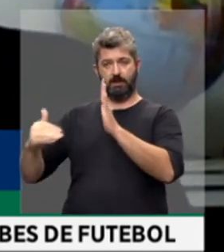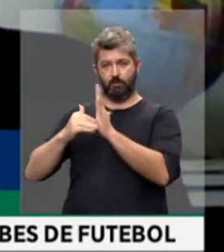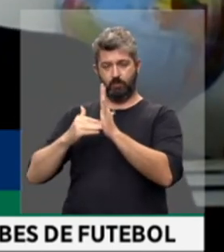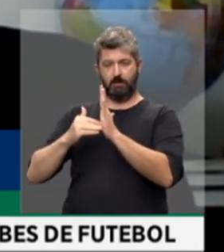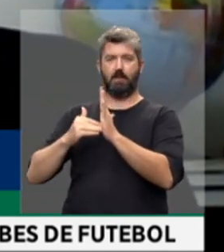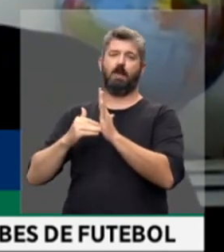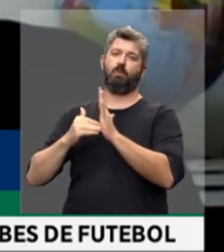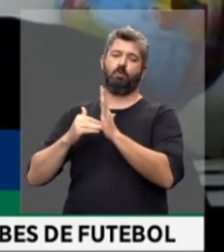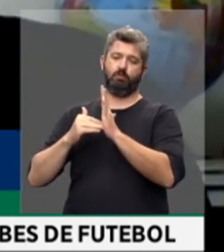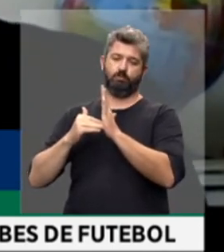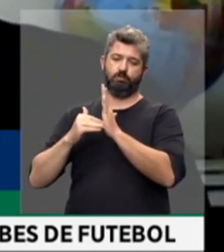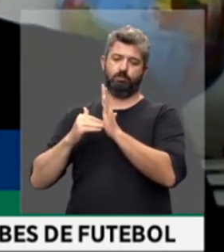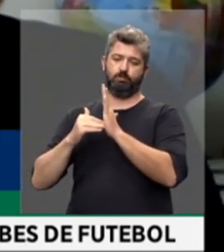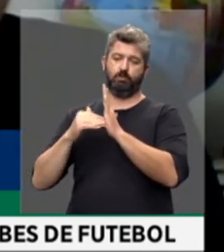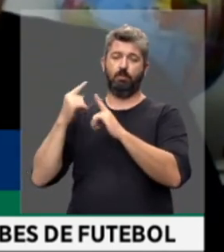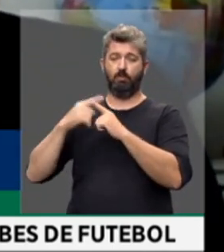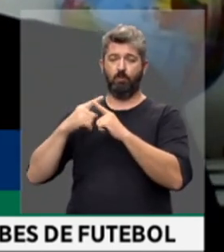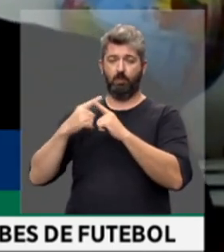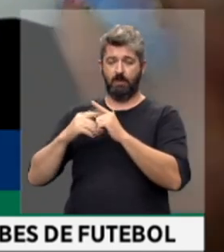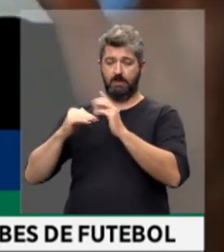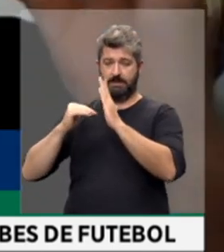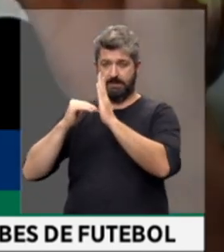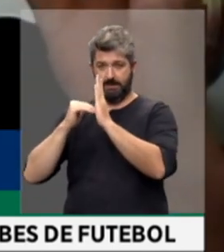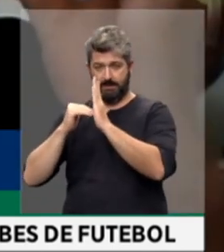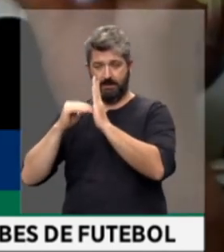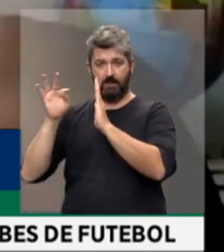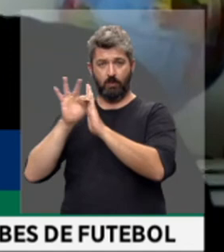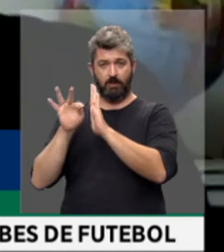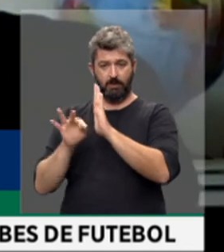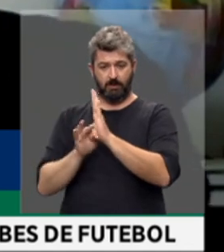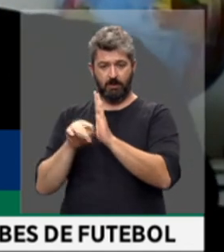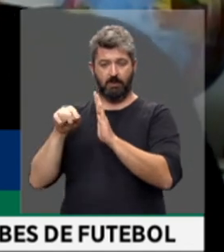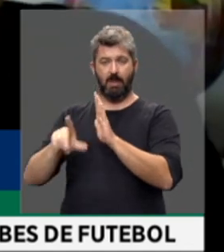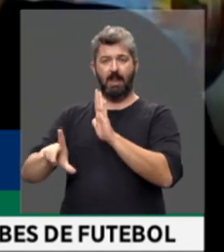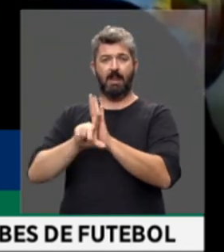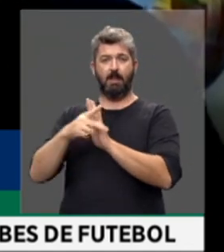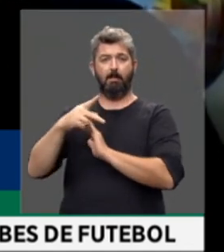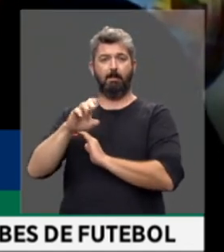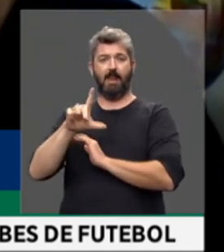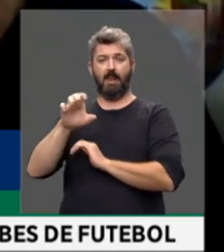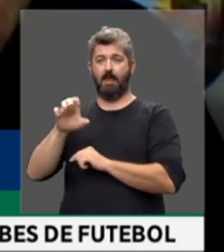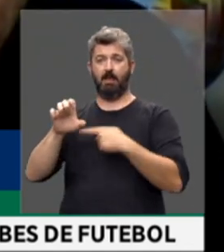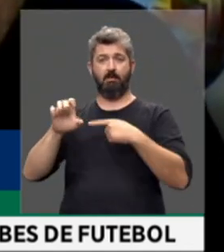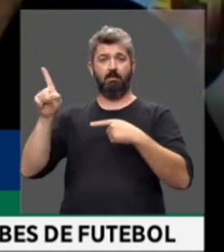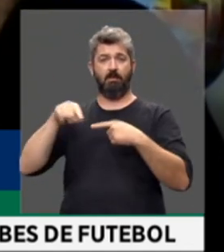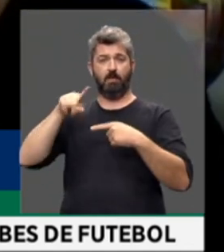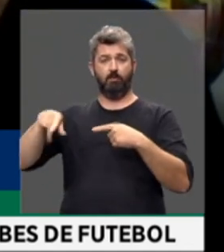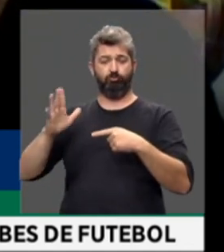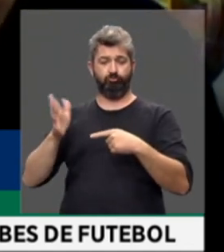NÃO? PORQUE NÓS QUEREMOS MANTER OS DESTAQUES DO SENADO. NÓS SOMOS CONTRA O RELATÓRIO APRESENTADO NESSE MOMENTO, NÓS QUEREMOS MANTER OS